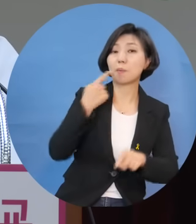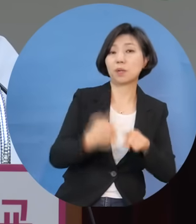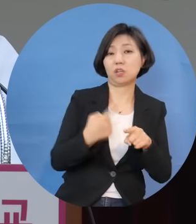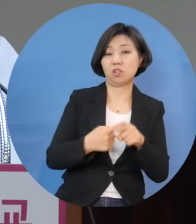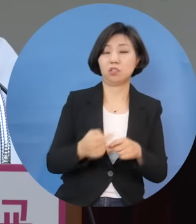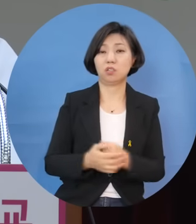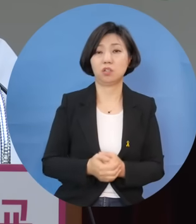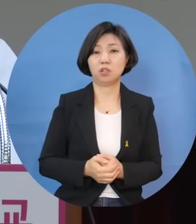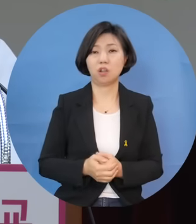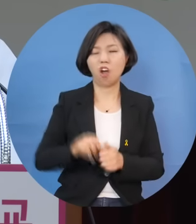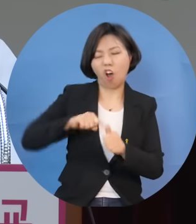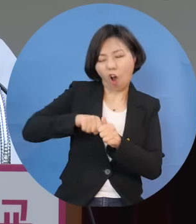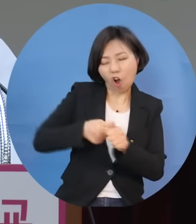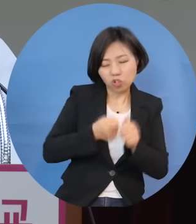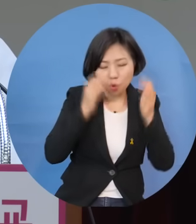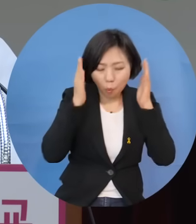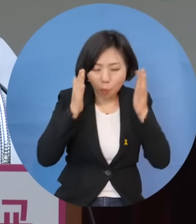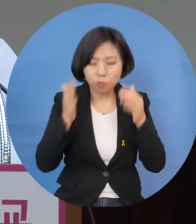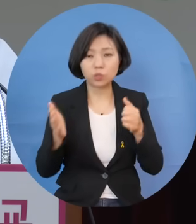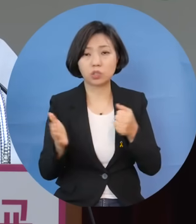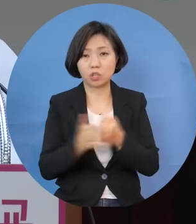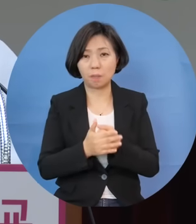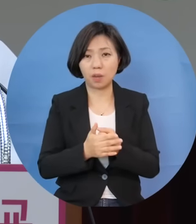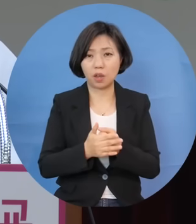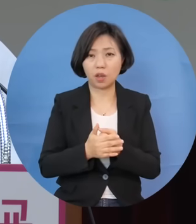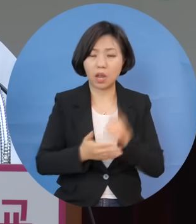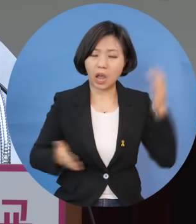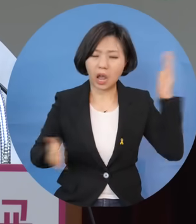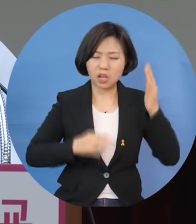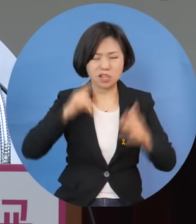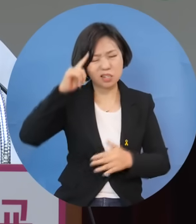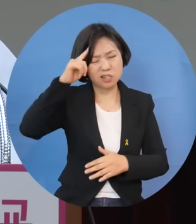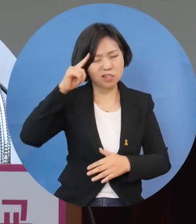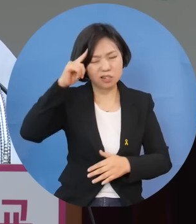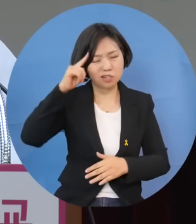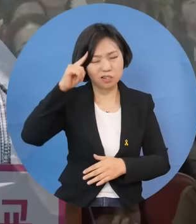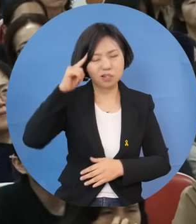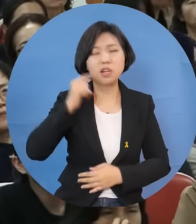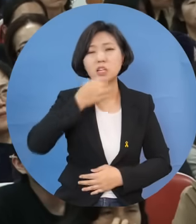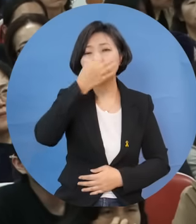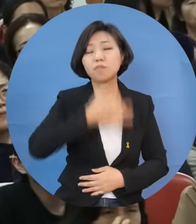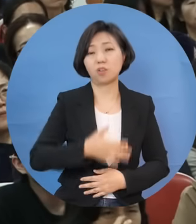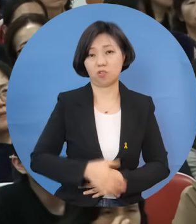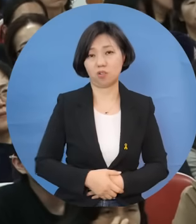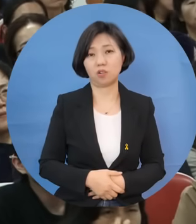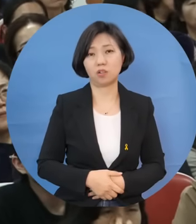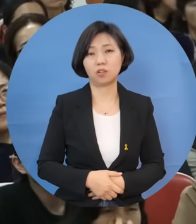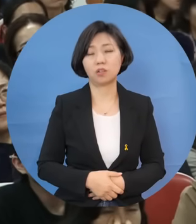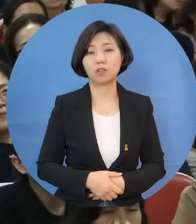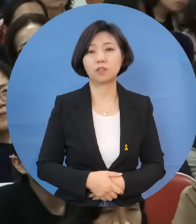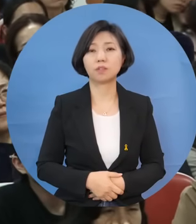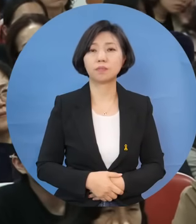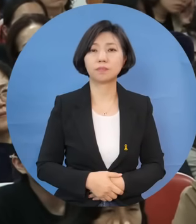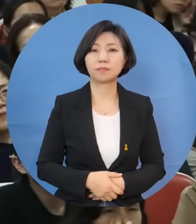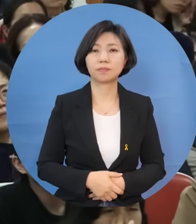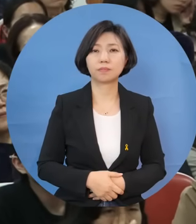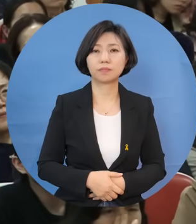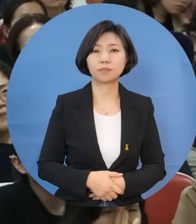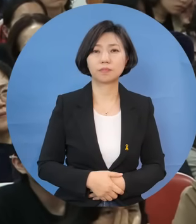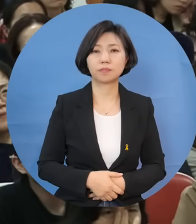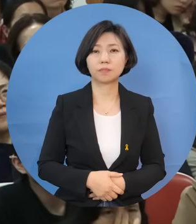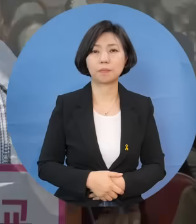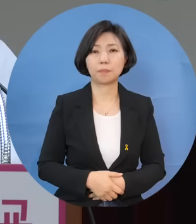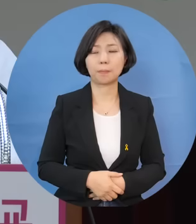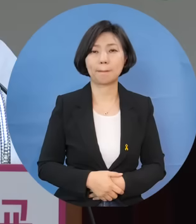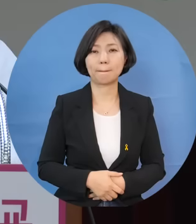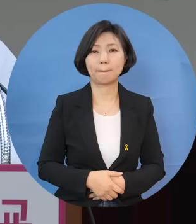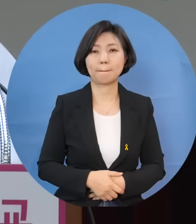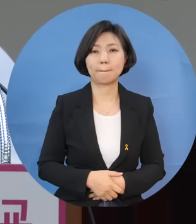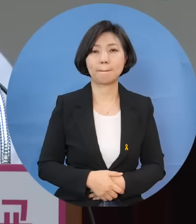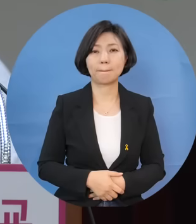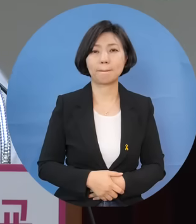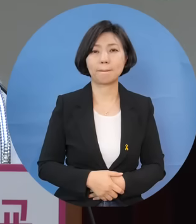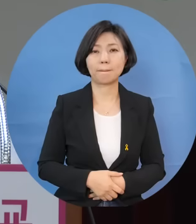그러니까, 억지 공부를 하니까 학생들이 스트레스를 받고 힘들죠.